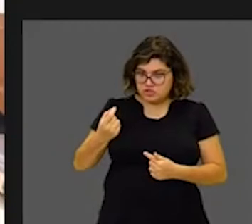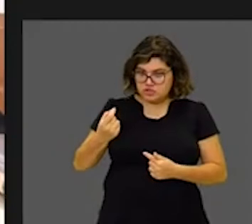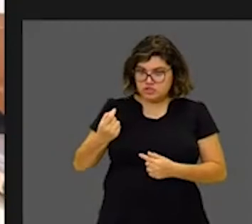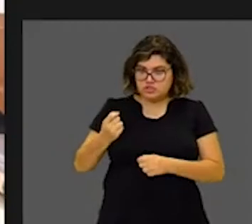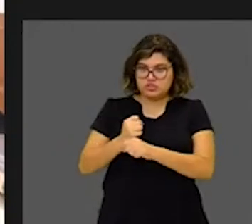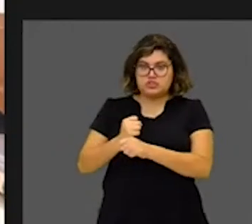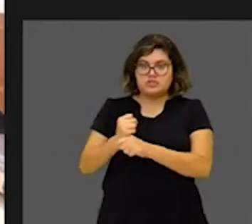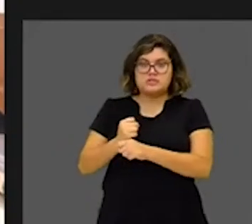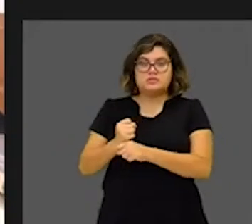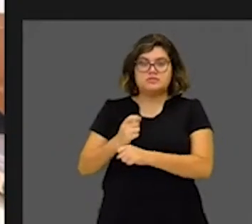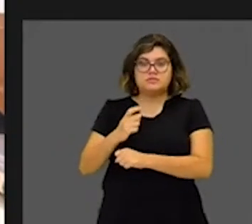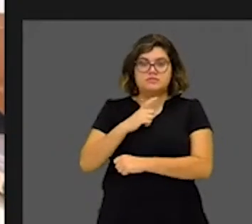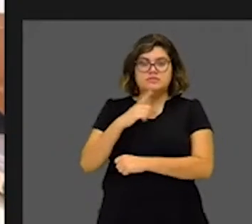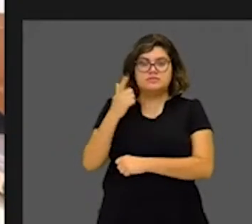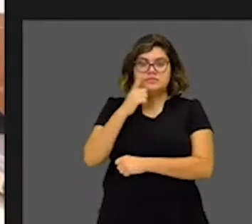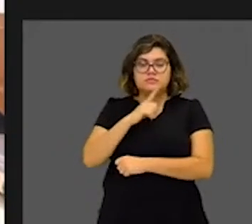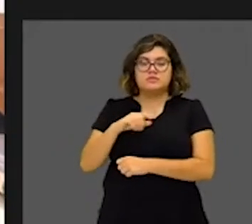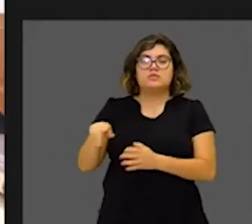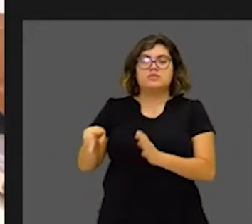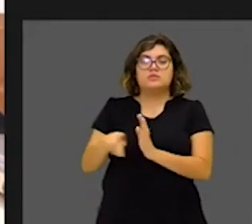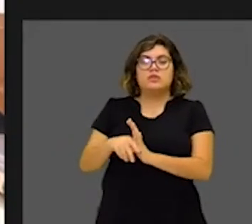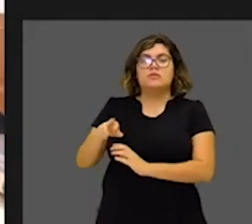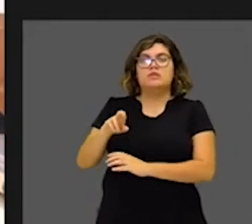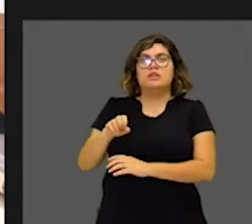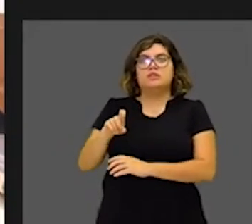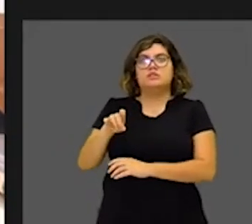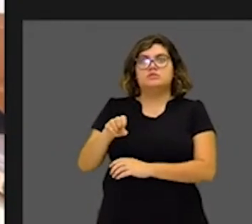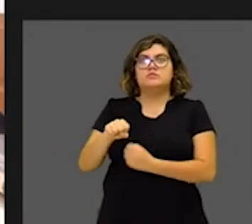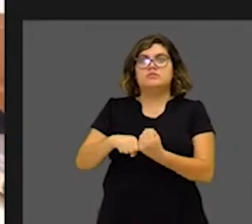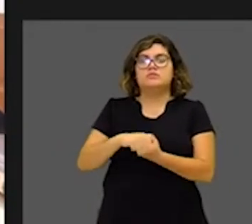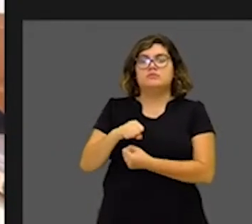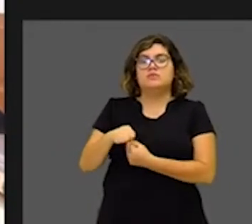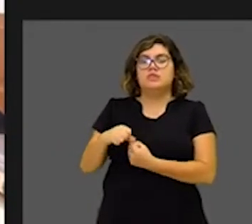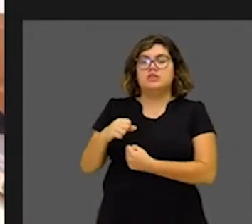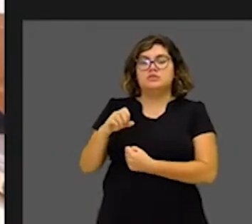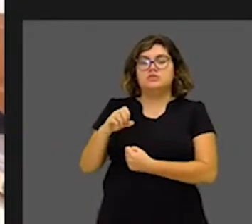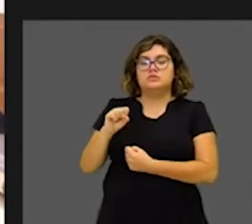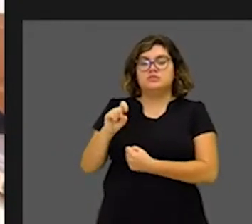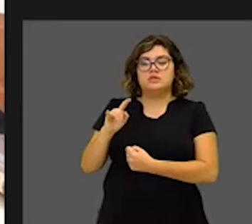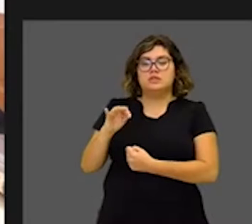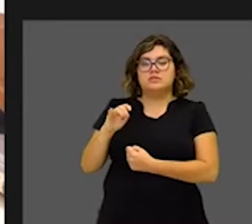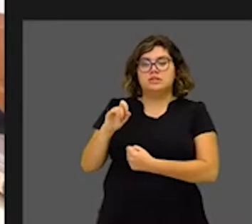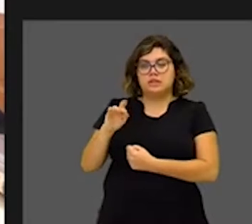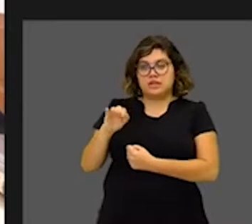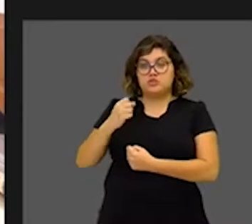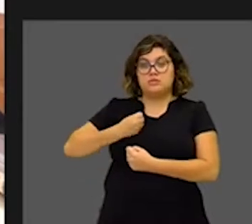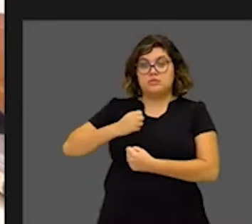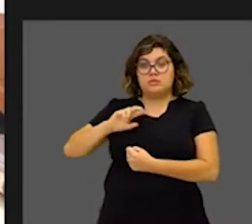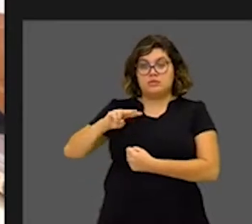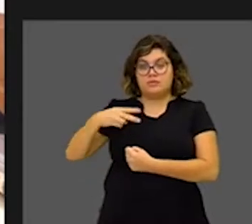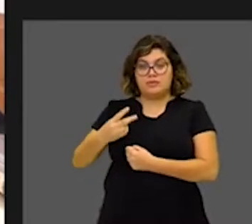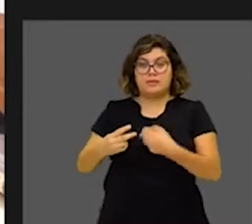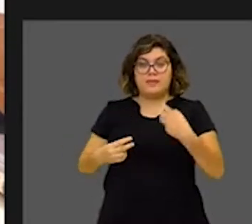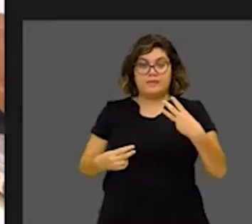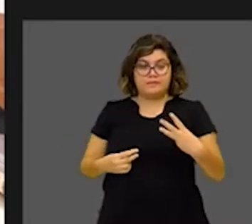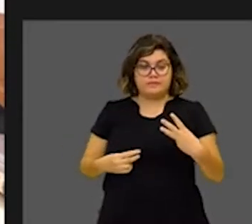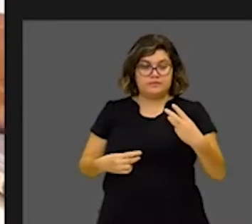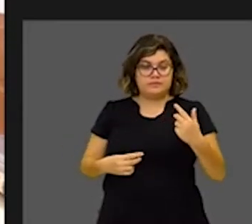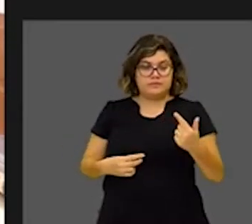de ação política pela sustentabilidade que é o rádio o número ainda maior teve um 327 dias e aí